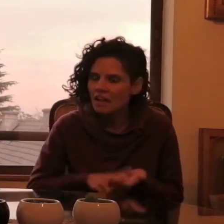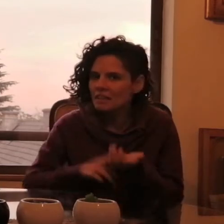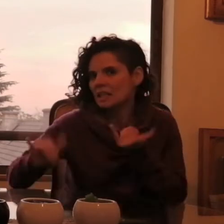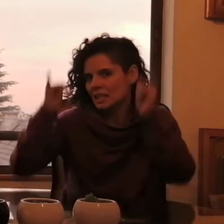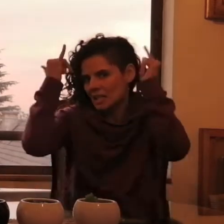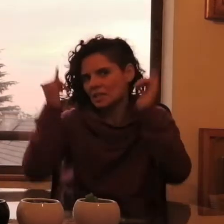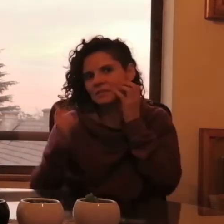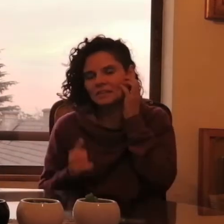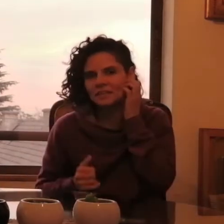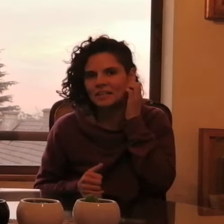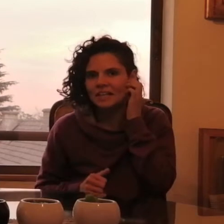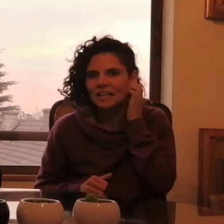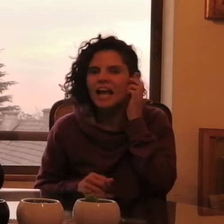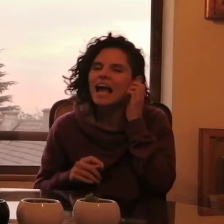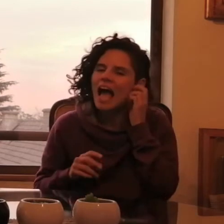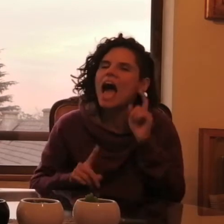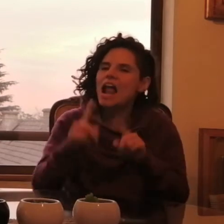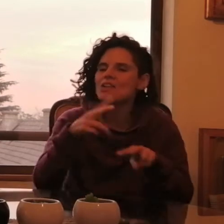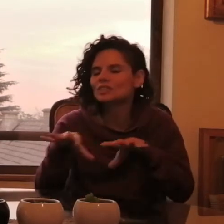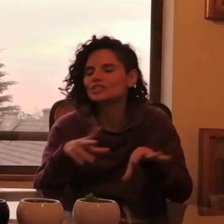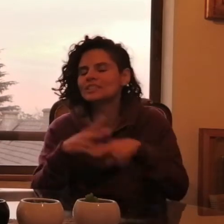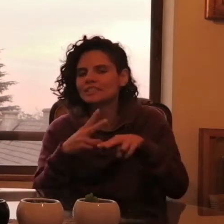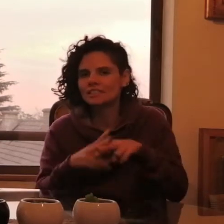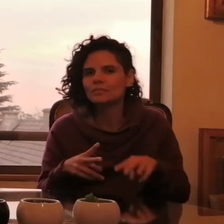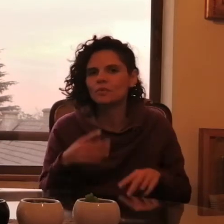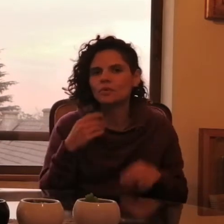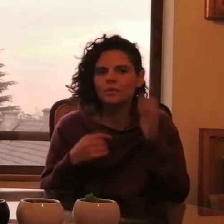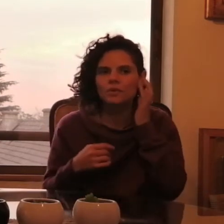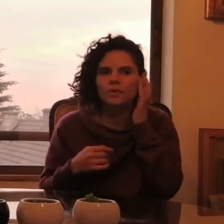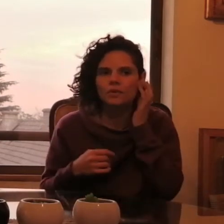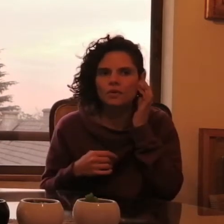hicimos algunas cosas, no tanto porque en realidad como que toda la negociación